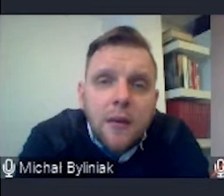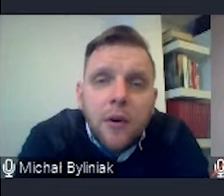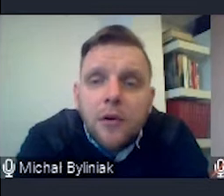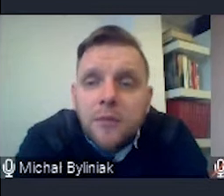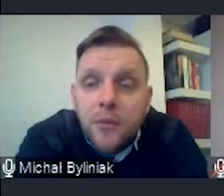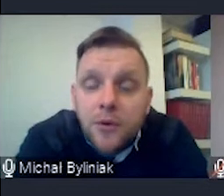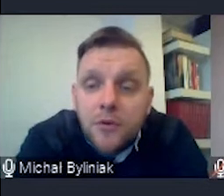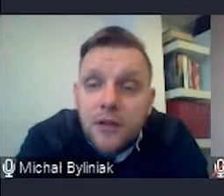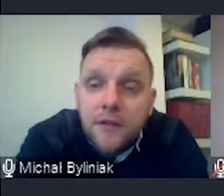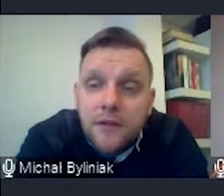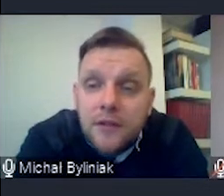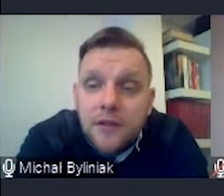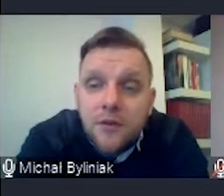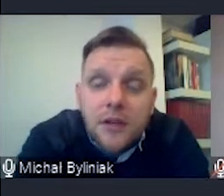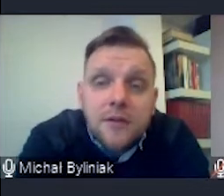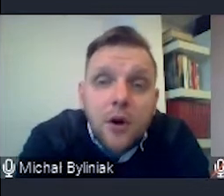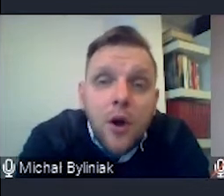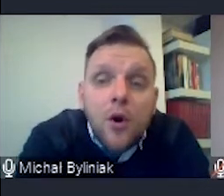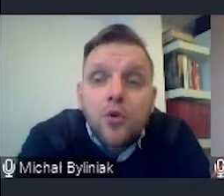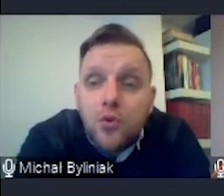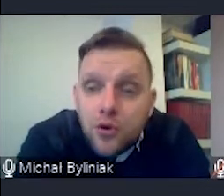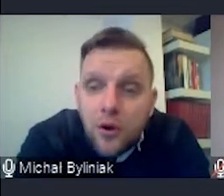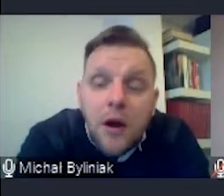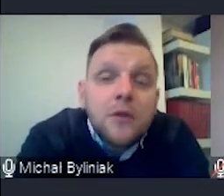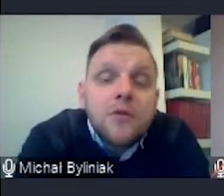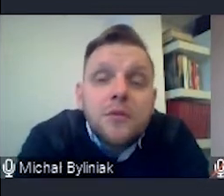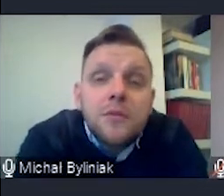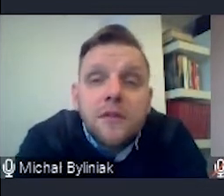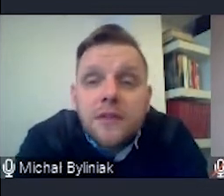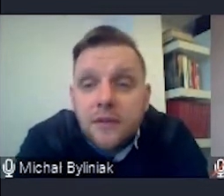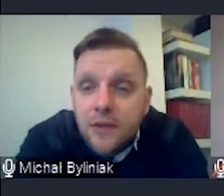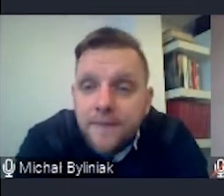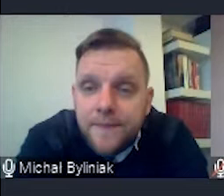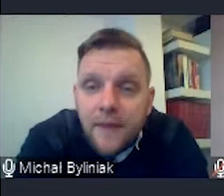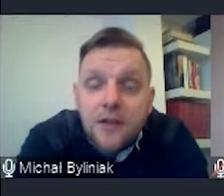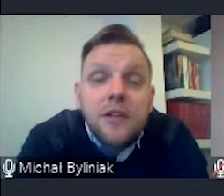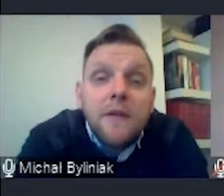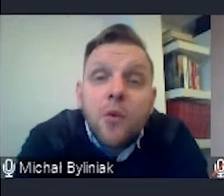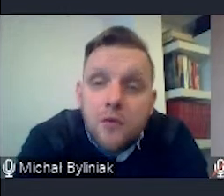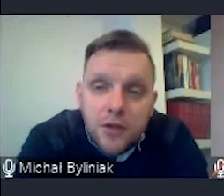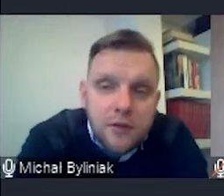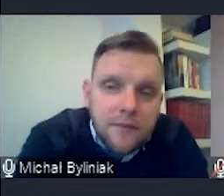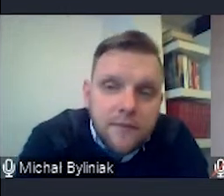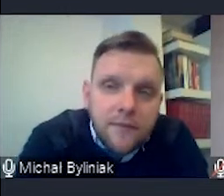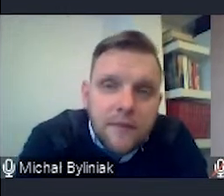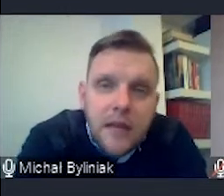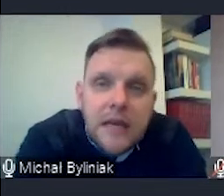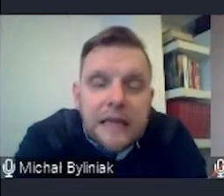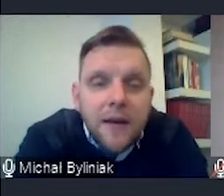bo one po prostu definicje się nieco różnią, a różnią się przede wszystkim tym, że nie ma włączeń.